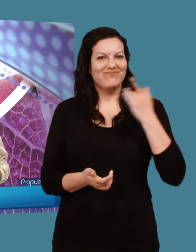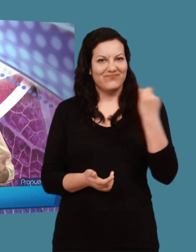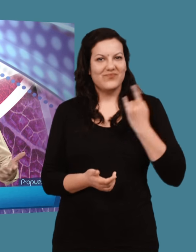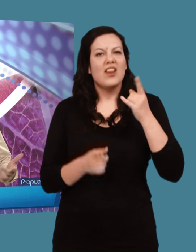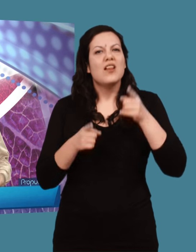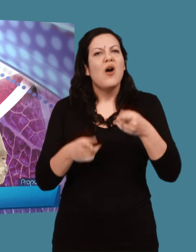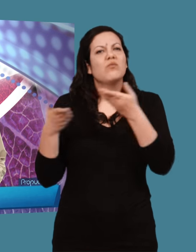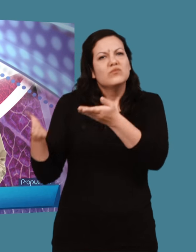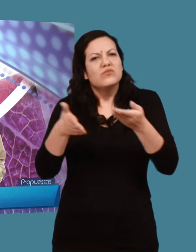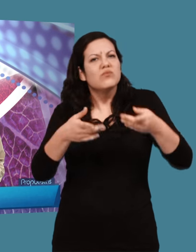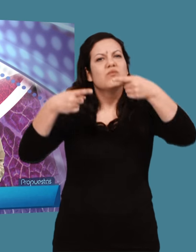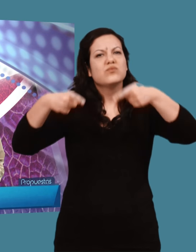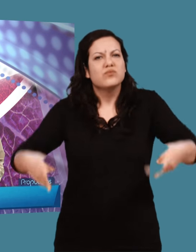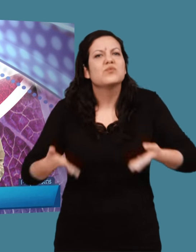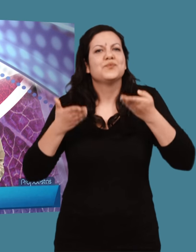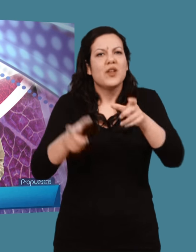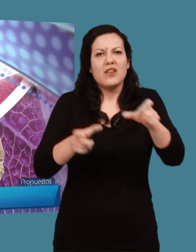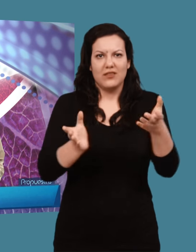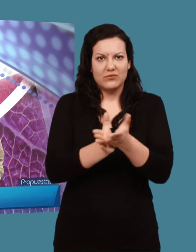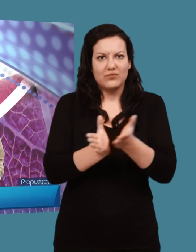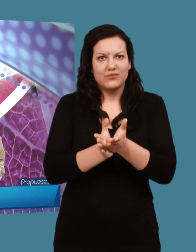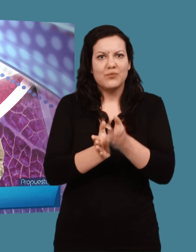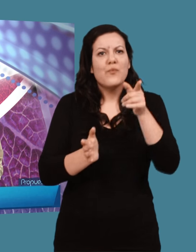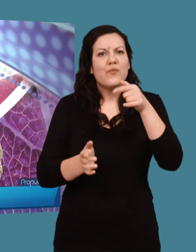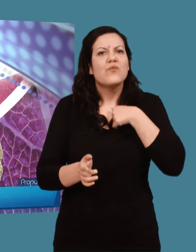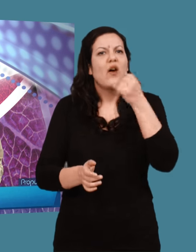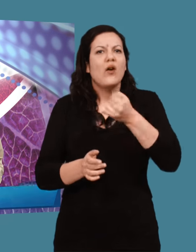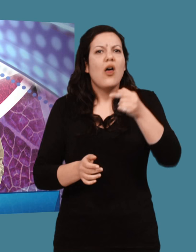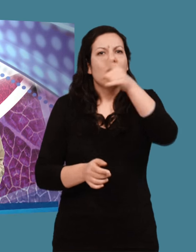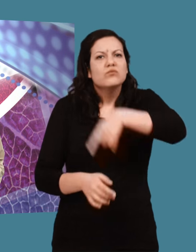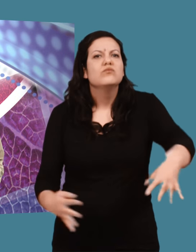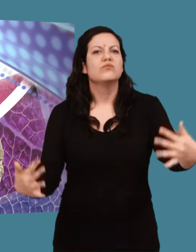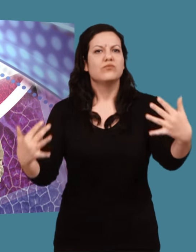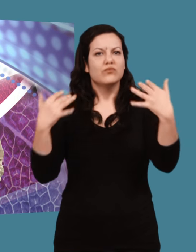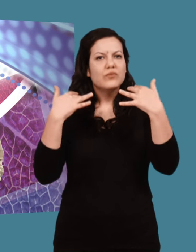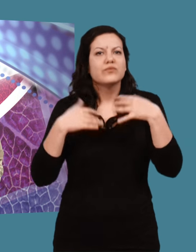y también una amplia gama de servicios que ofrece a los estudiantes. Para todo esto quédense en Propuestas del día de hoy.